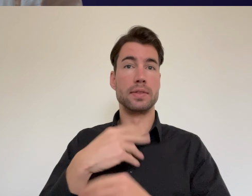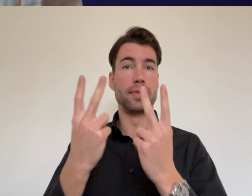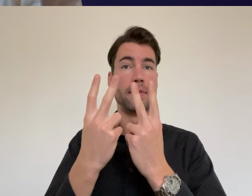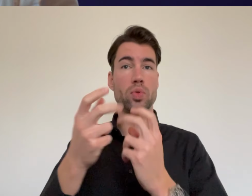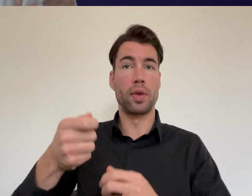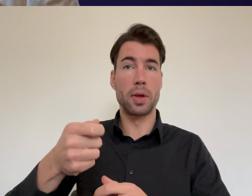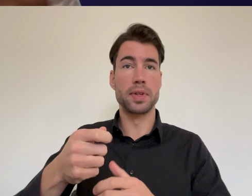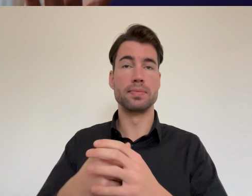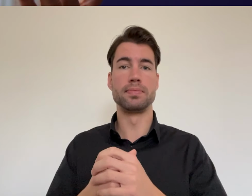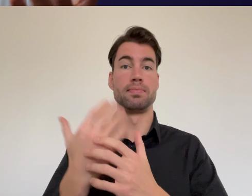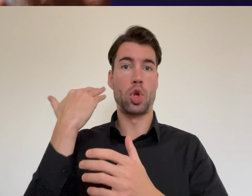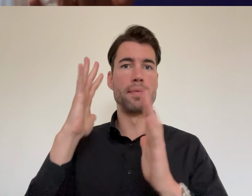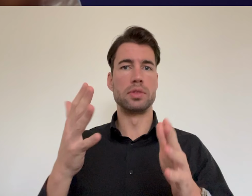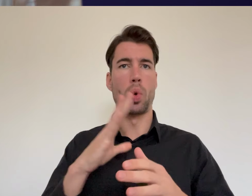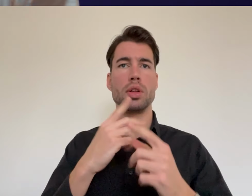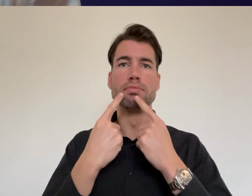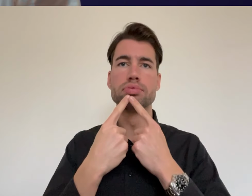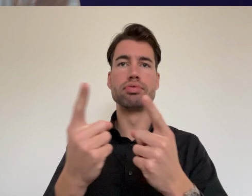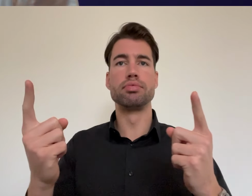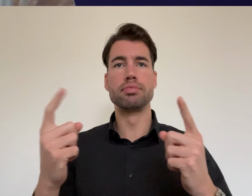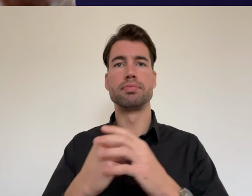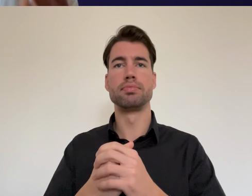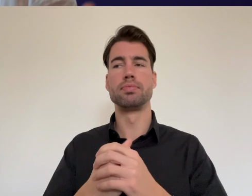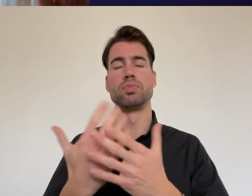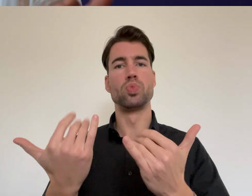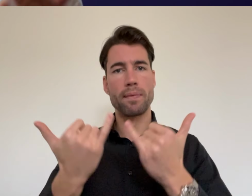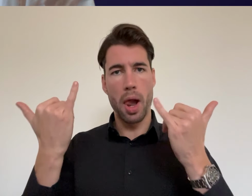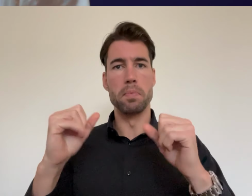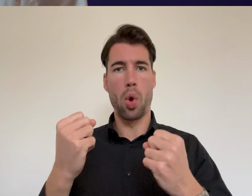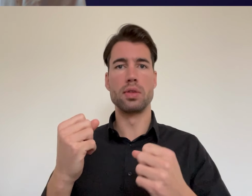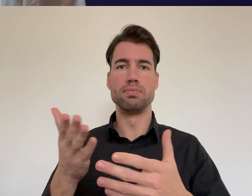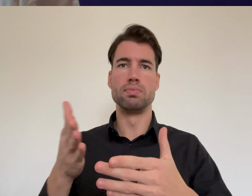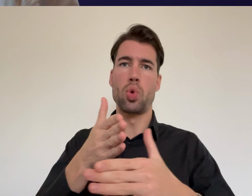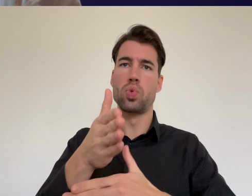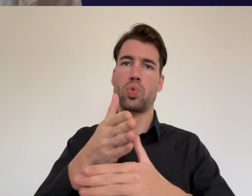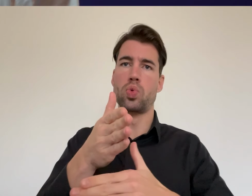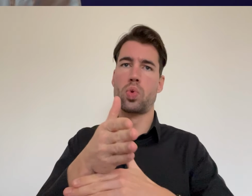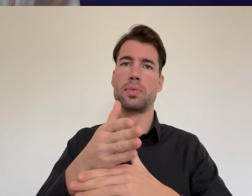En dat we dan zoals we eerder hebben aangekondigd zoveel mogelijk door kunnen gaan met alles wat